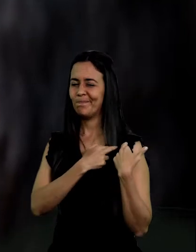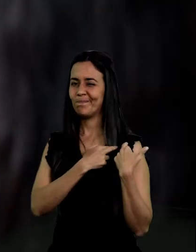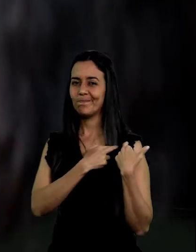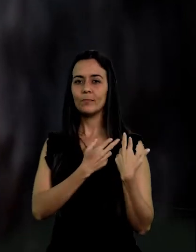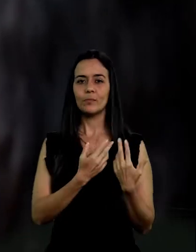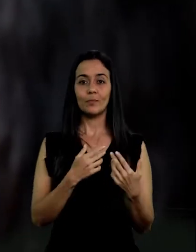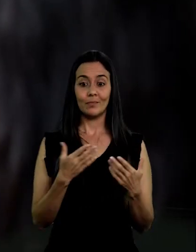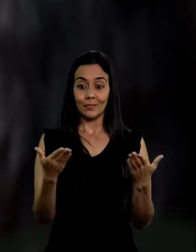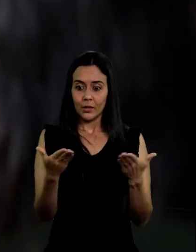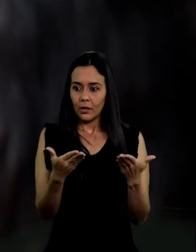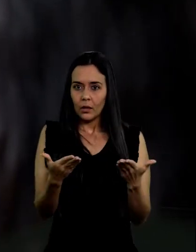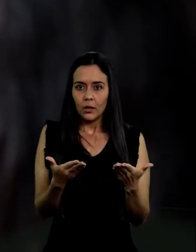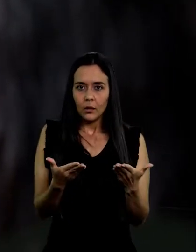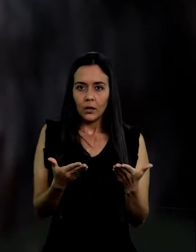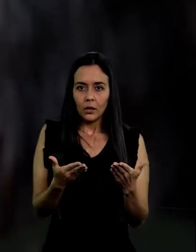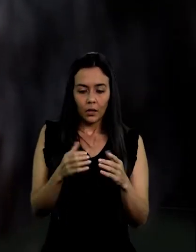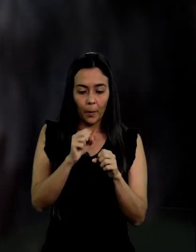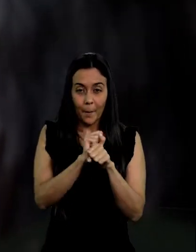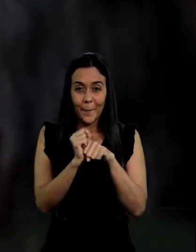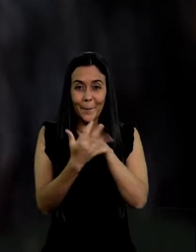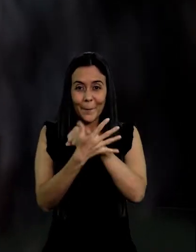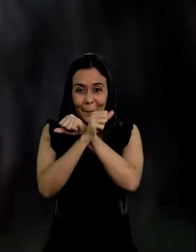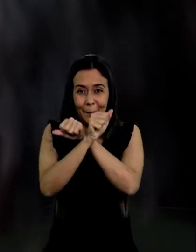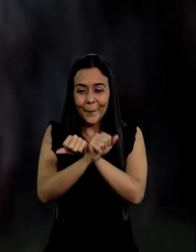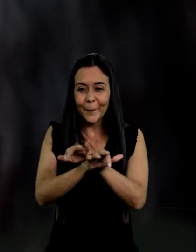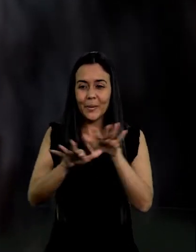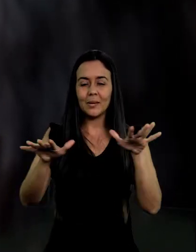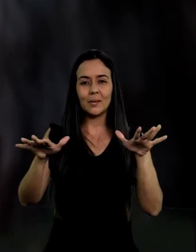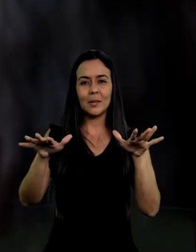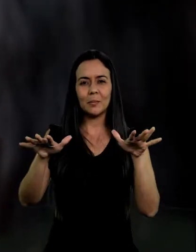tem essa pandemia, você rompe com todo o sentido,